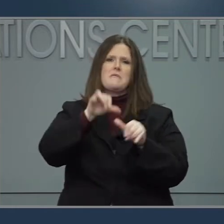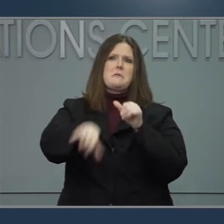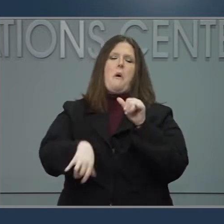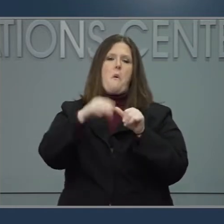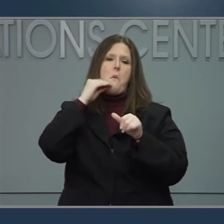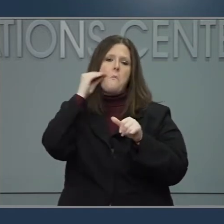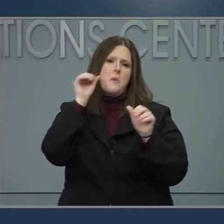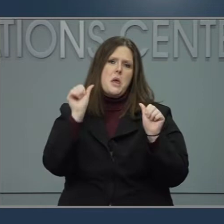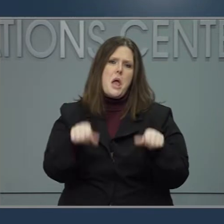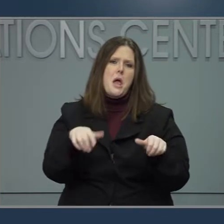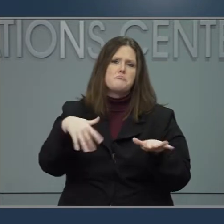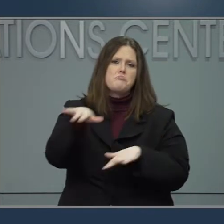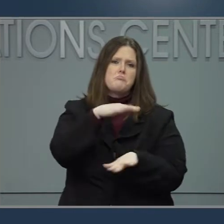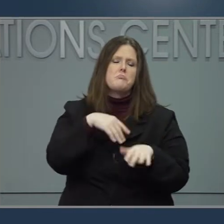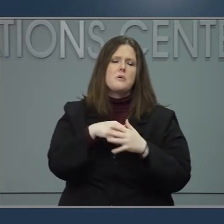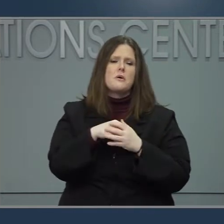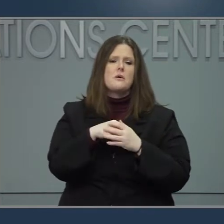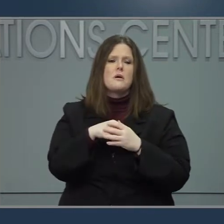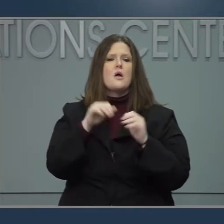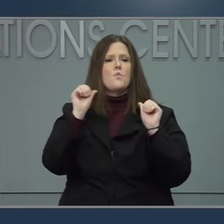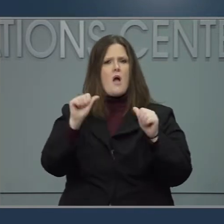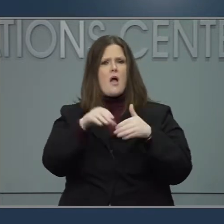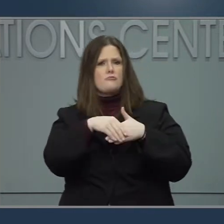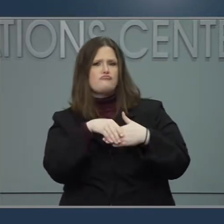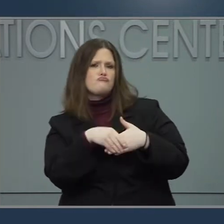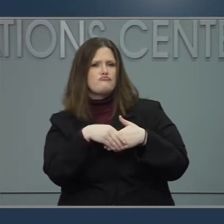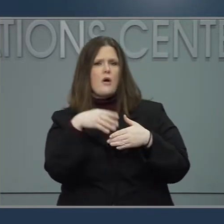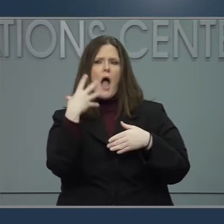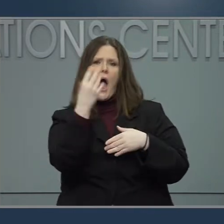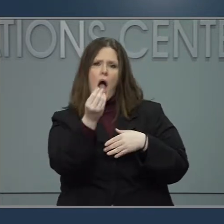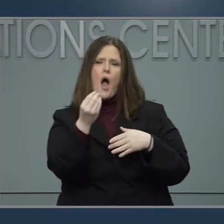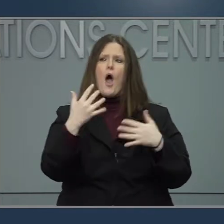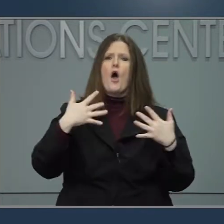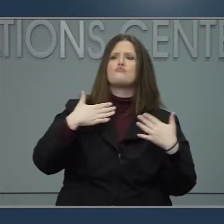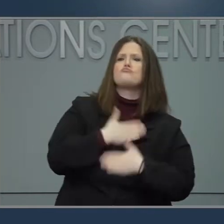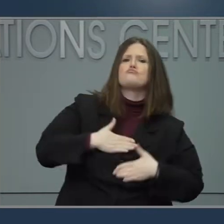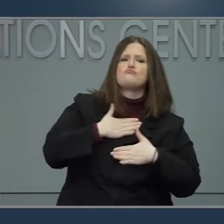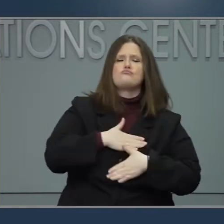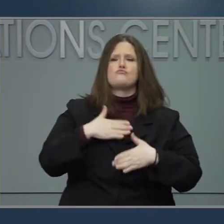oportunidades para reunirse, ir de compras y existen eventos si se hacen con seguridad